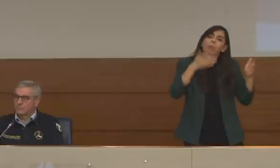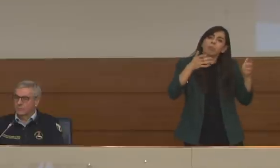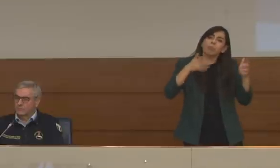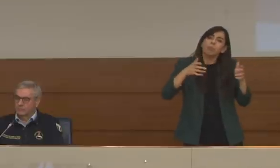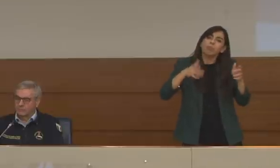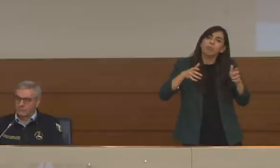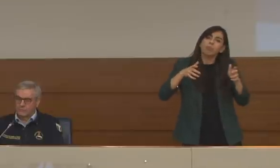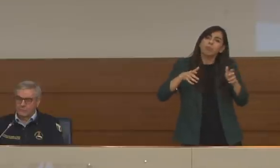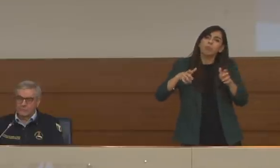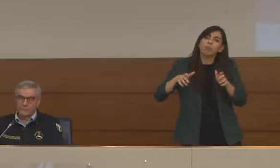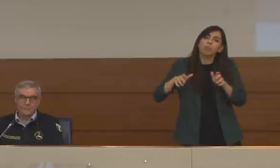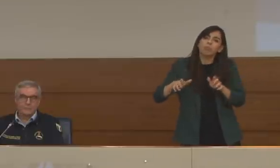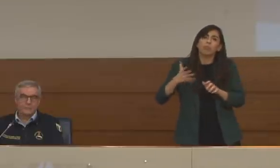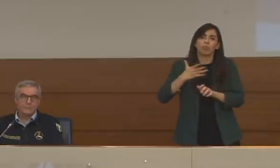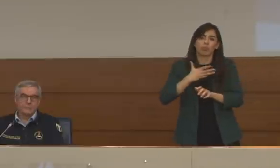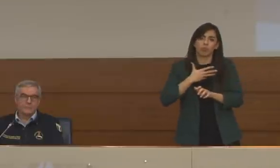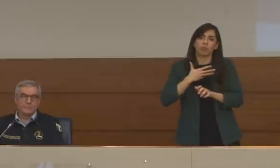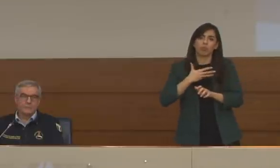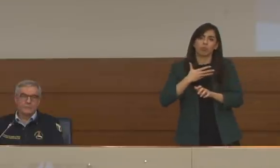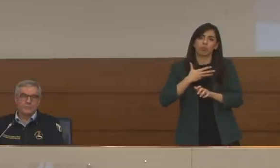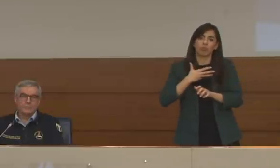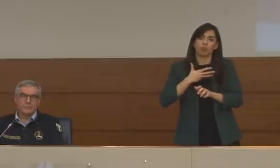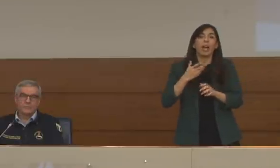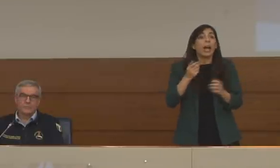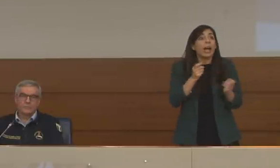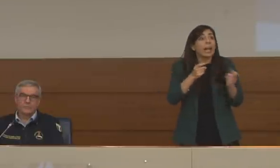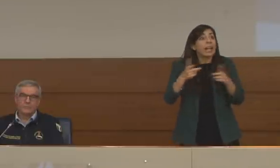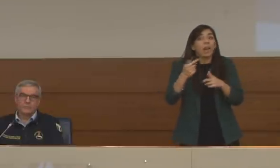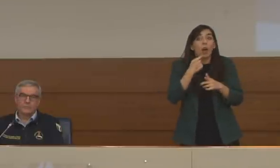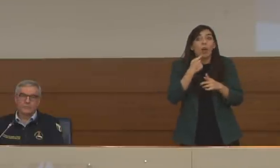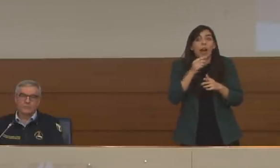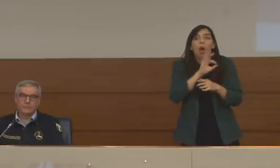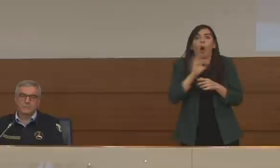significativa rispetto ai ricoverati e ai pazienti in terapia intensiva.